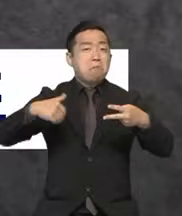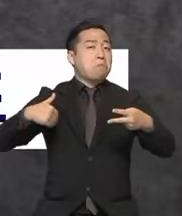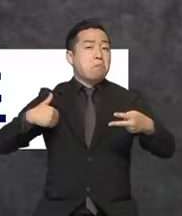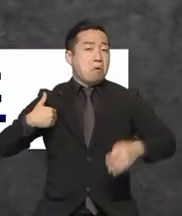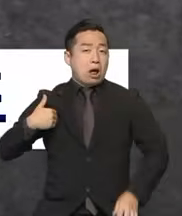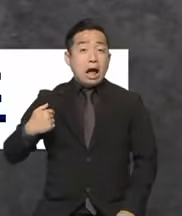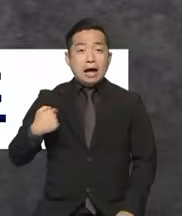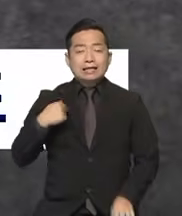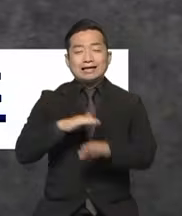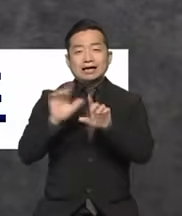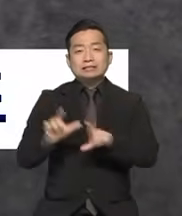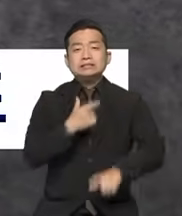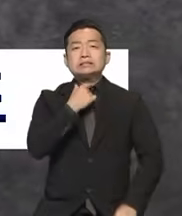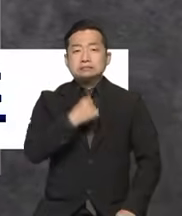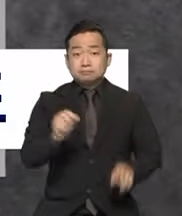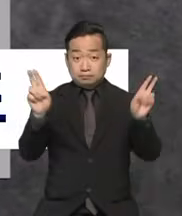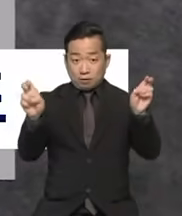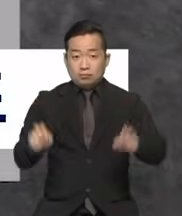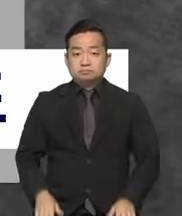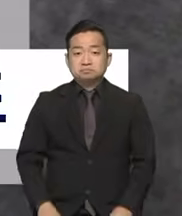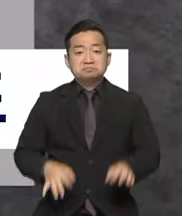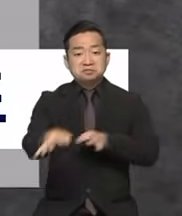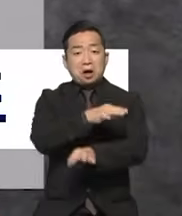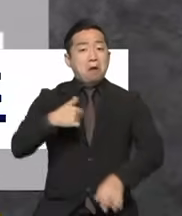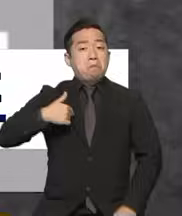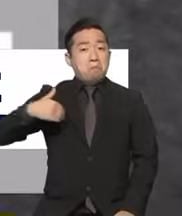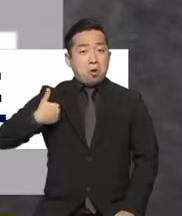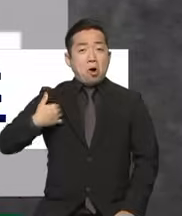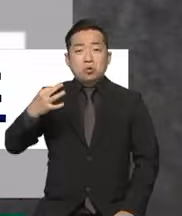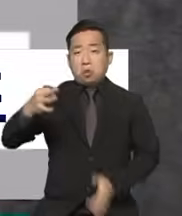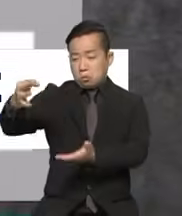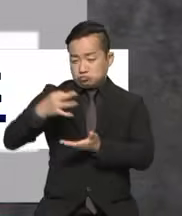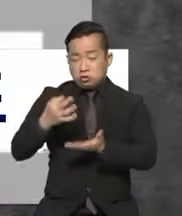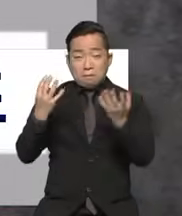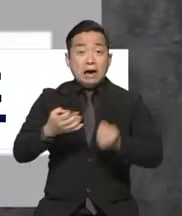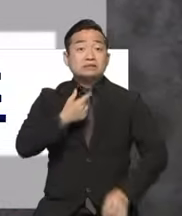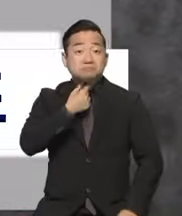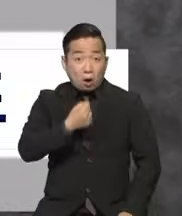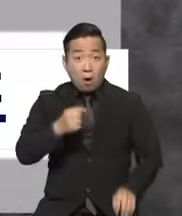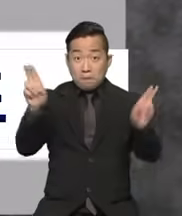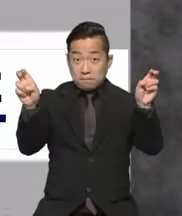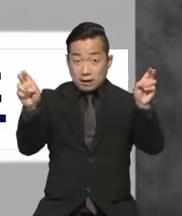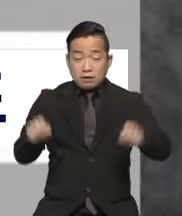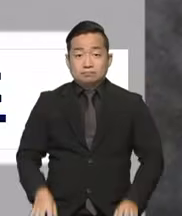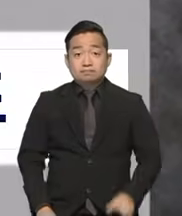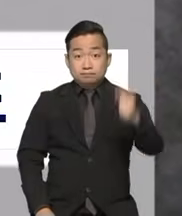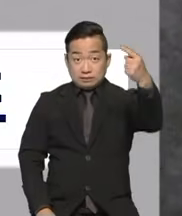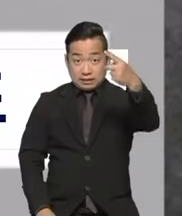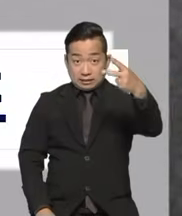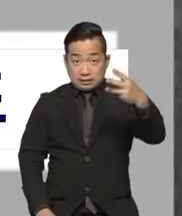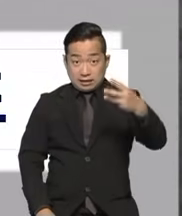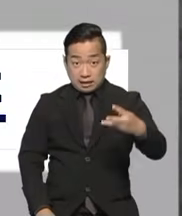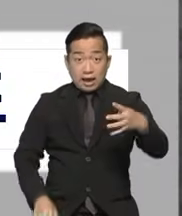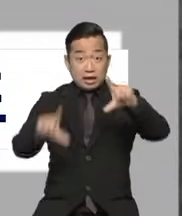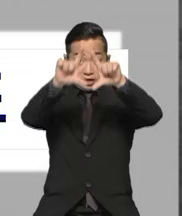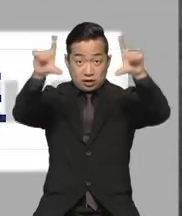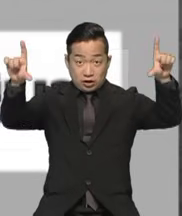잘 살고 싶어, 경제는 모르지만 돈은 많고 싶어 등 4가지 문구가 담긴 현수막을 민주당은 준비했습니다.